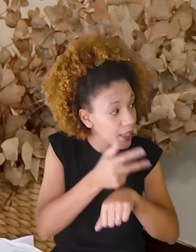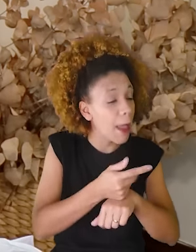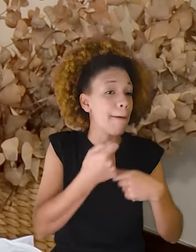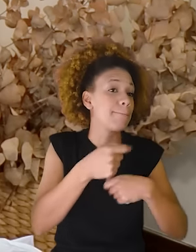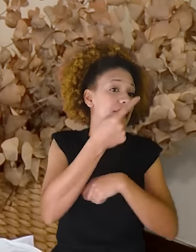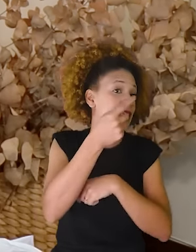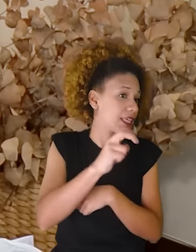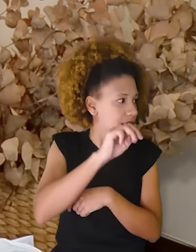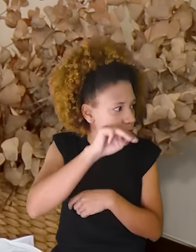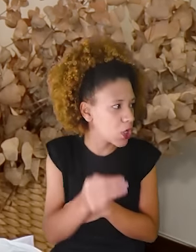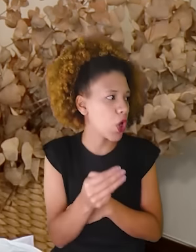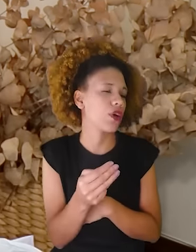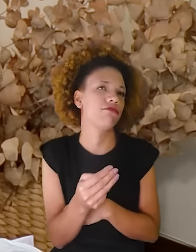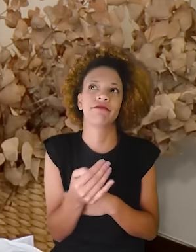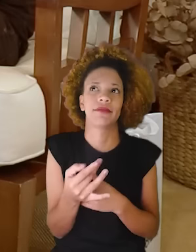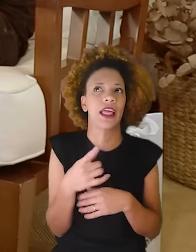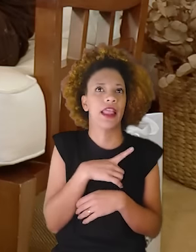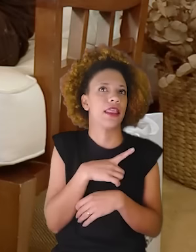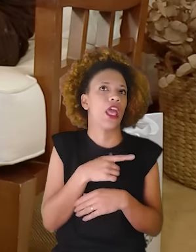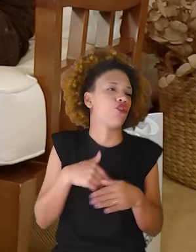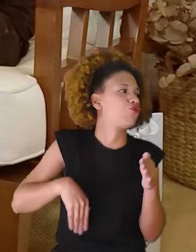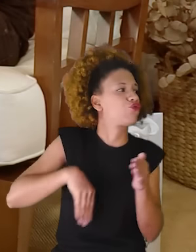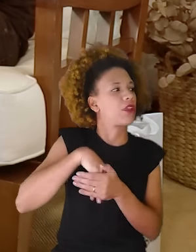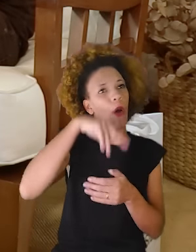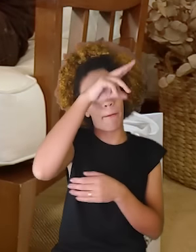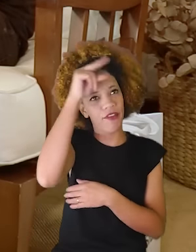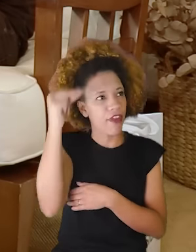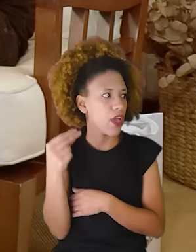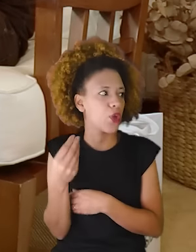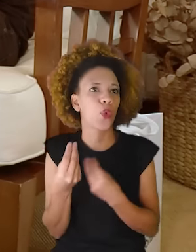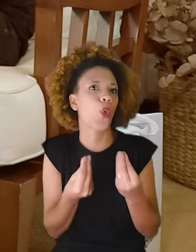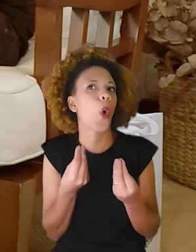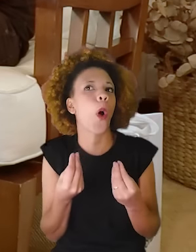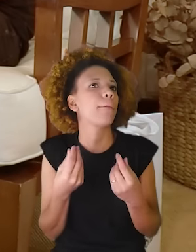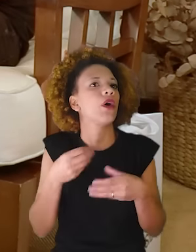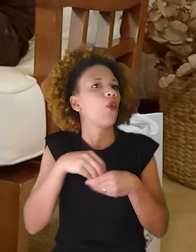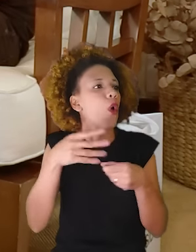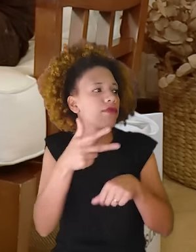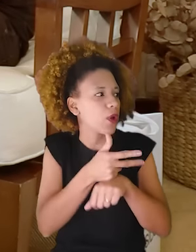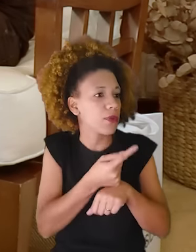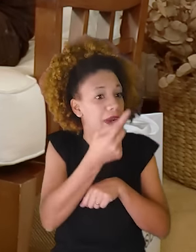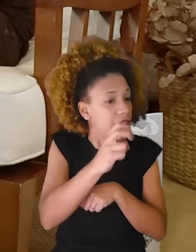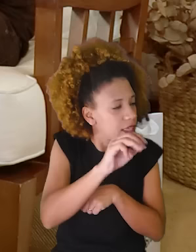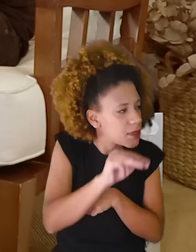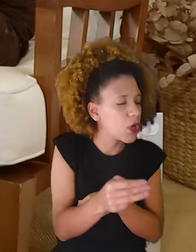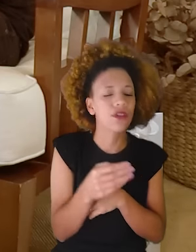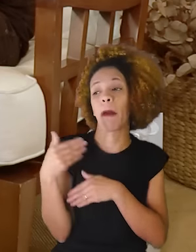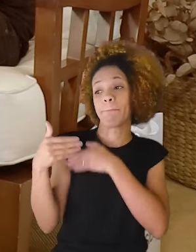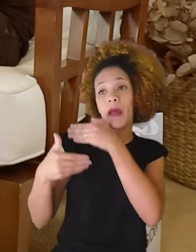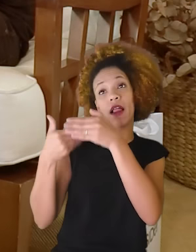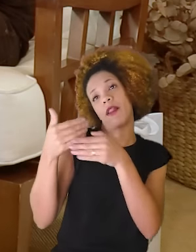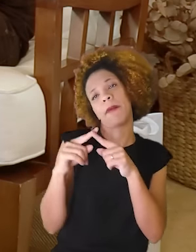é o é você chutar o prefeito é aí você eu fico entando que cada vez coisas maiores mas não dá